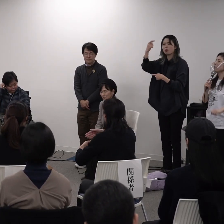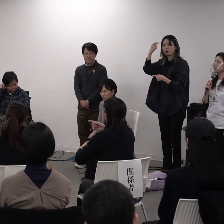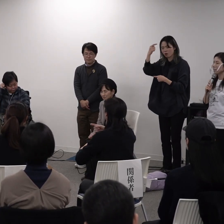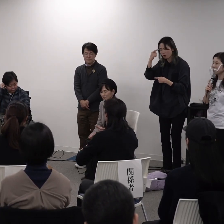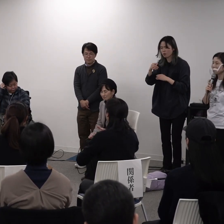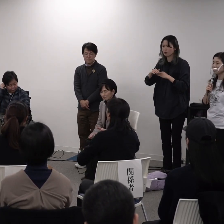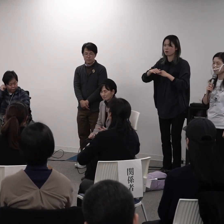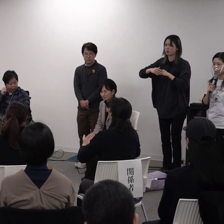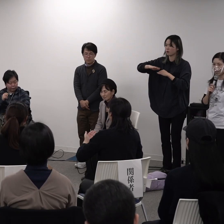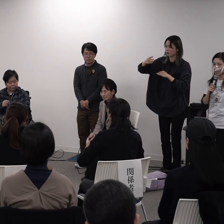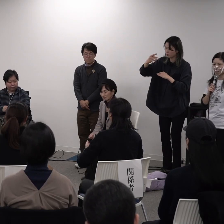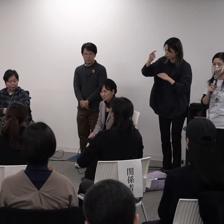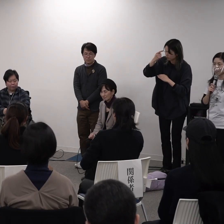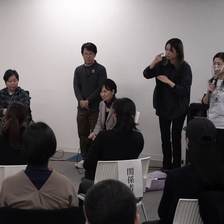で信号にたどり着きます